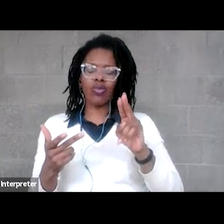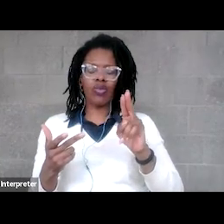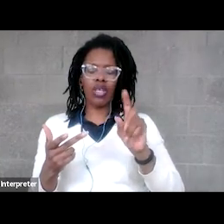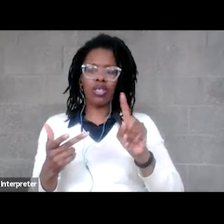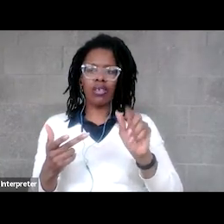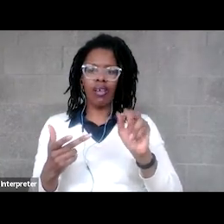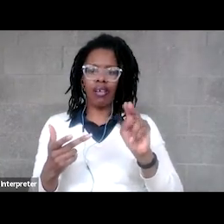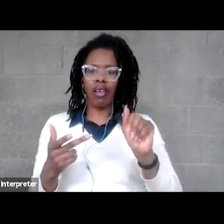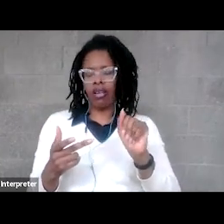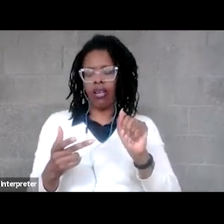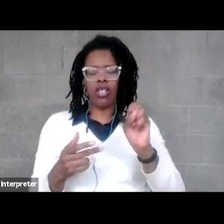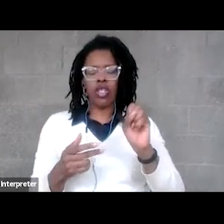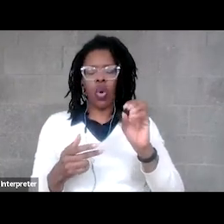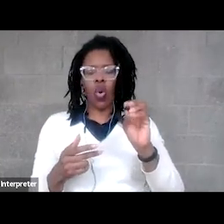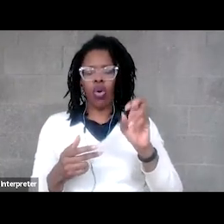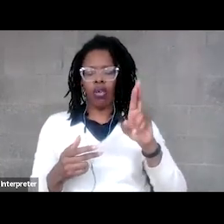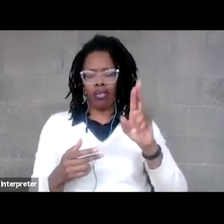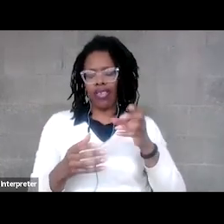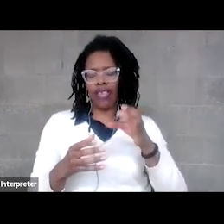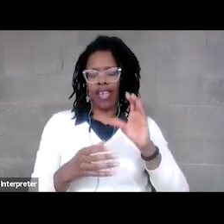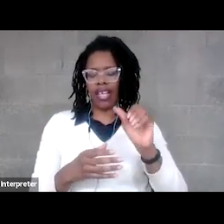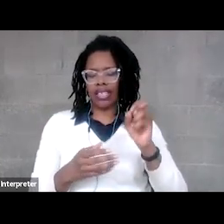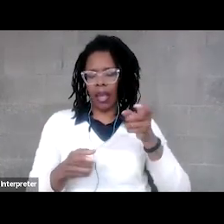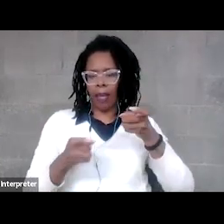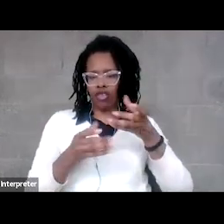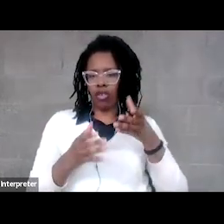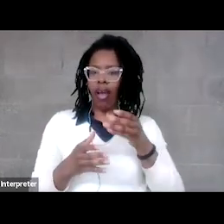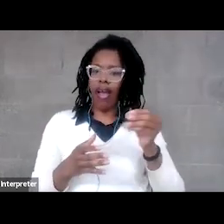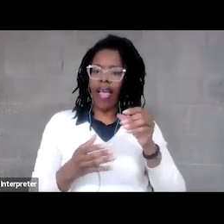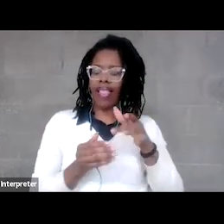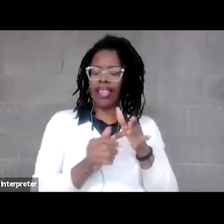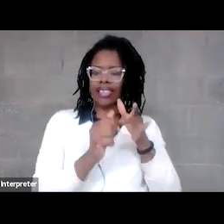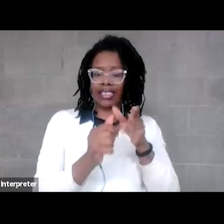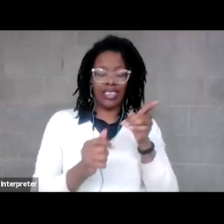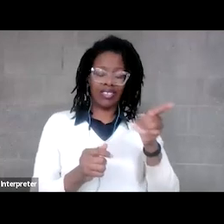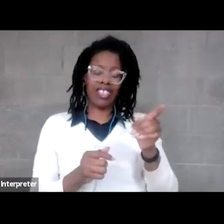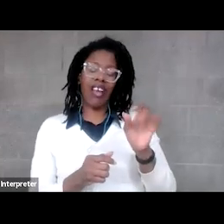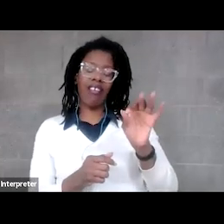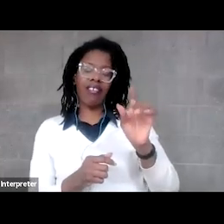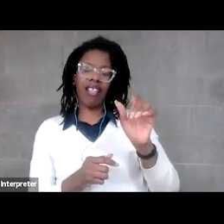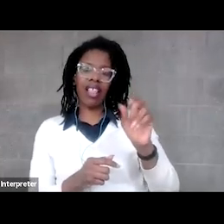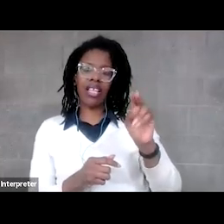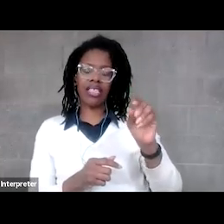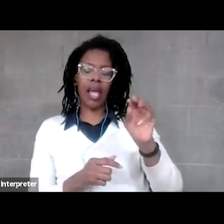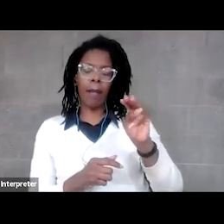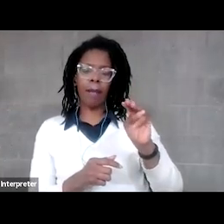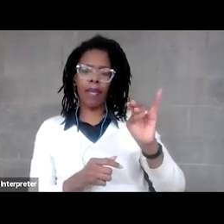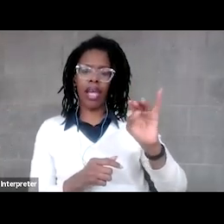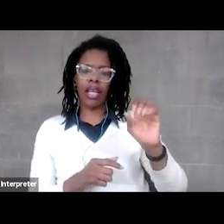quien es gerente de casos SOAR y líder en el Shelter of Flint en Flint, Michigan, quien nos guiará a través de cómo aplica algunas